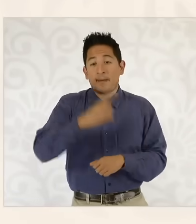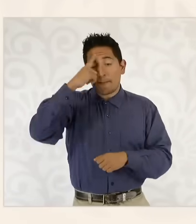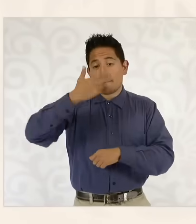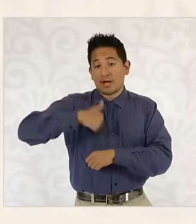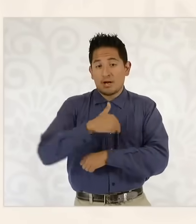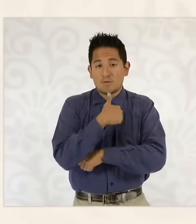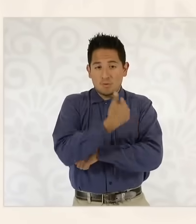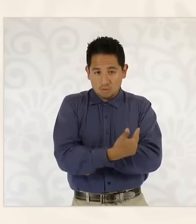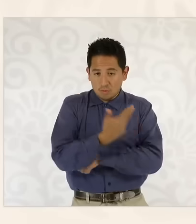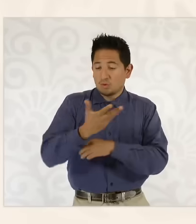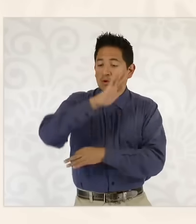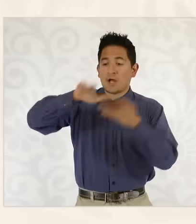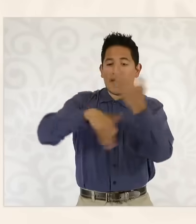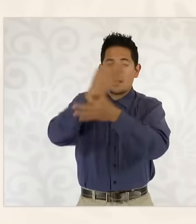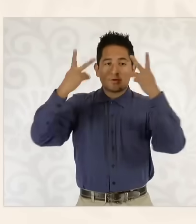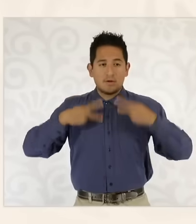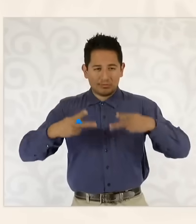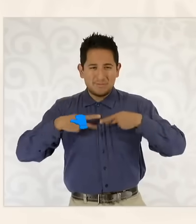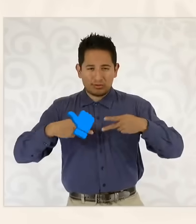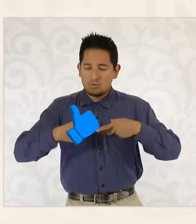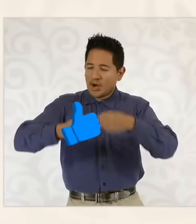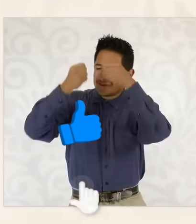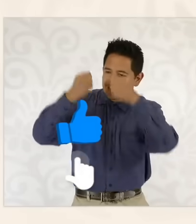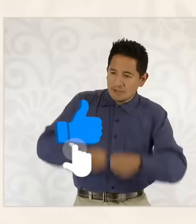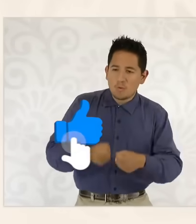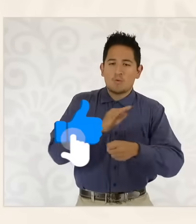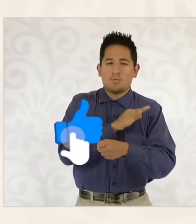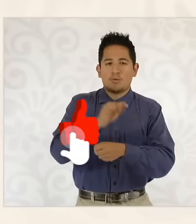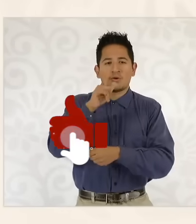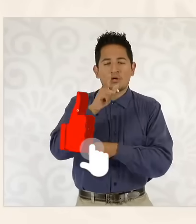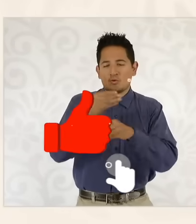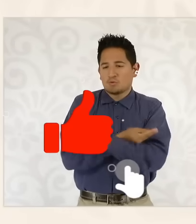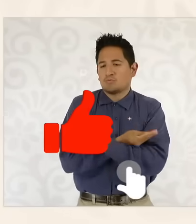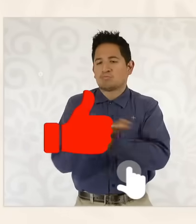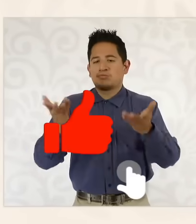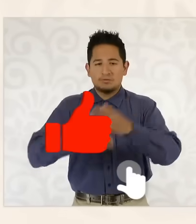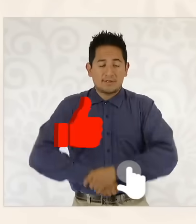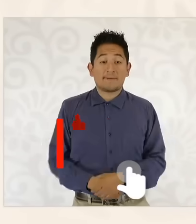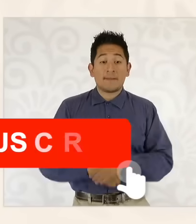que haya la energía suficiente y atender las necesidades. En el caso de la red de transmisión,